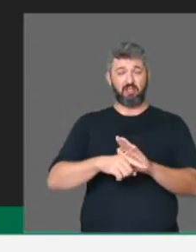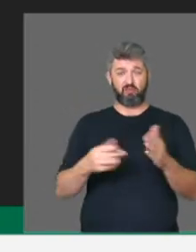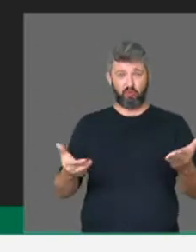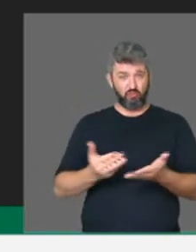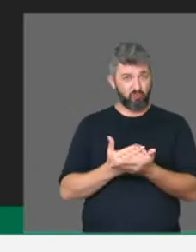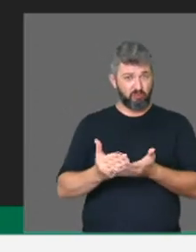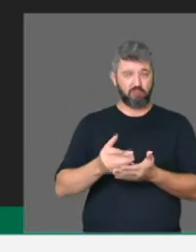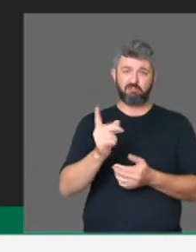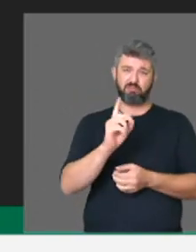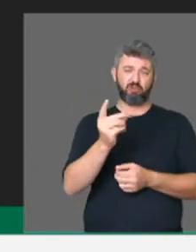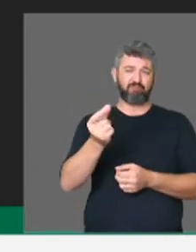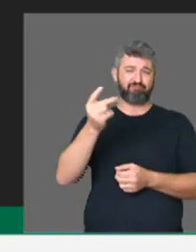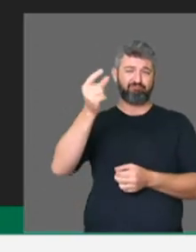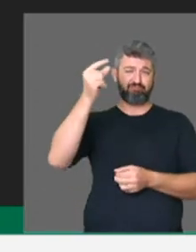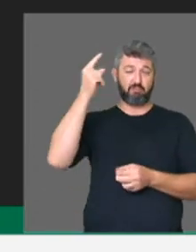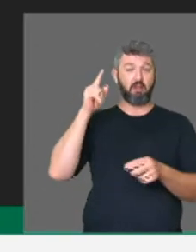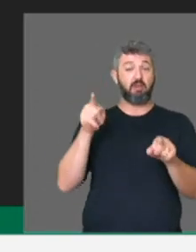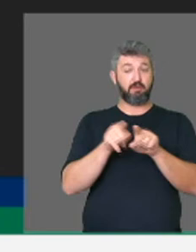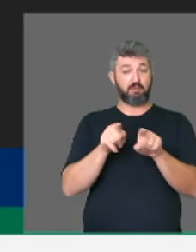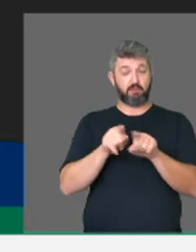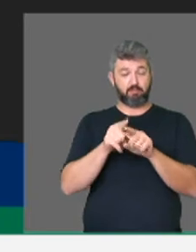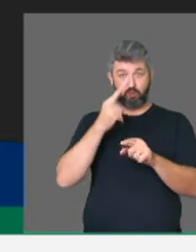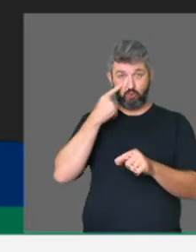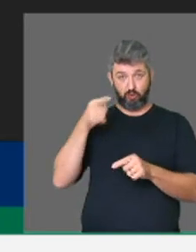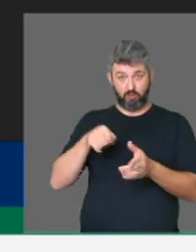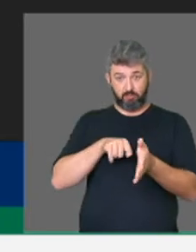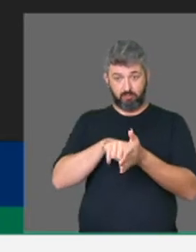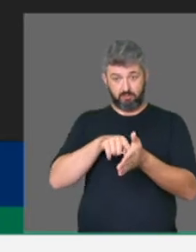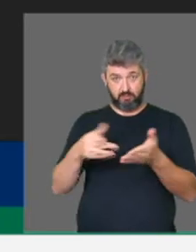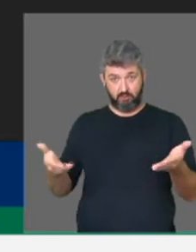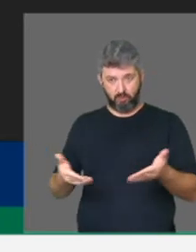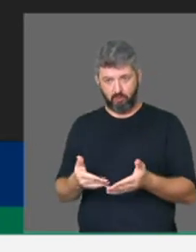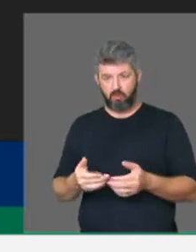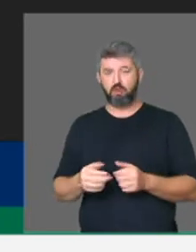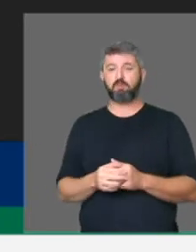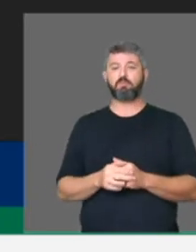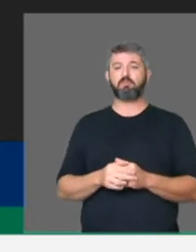TENHAMOS UMA SOLUÇÃO. ESSA MEDIDA PROVISÓRIA 1017, QUE